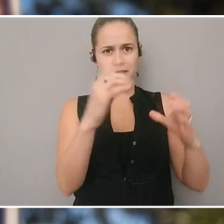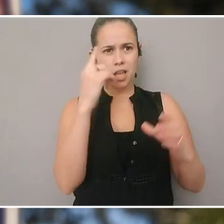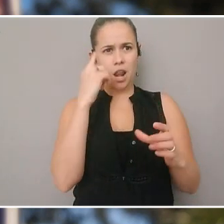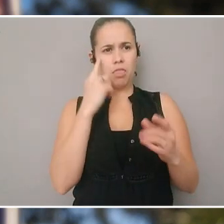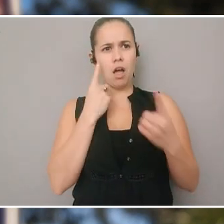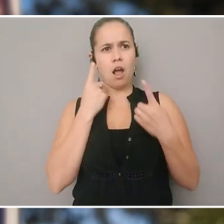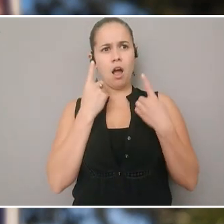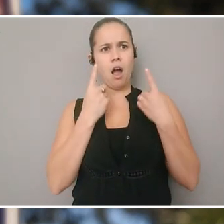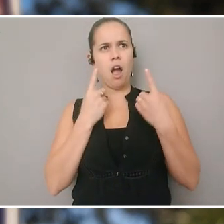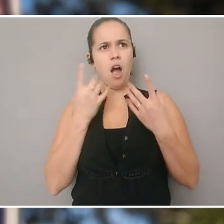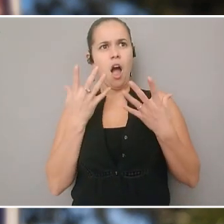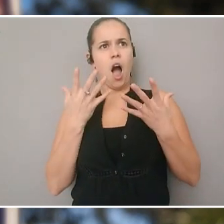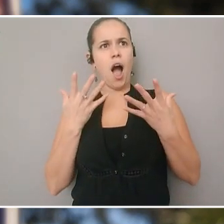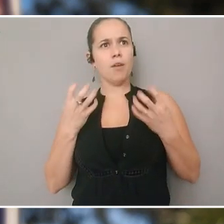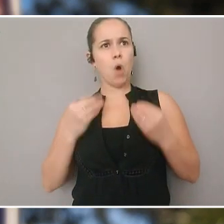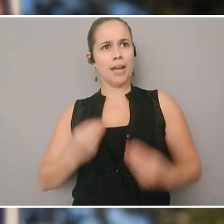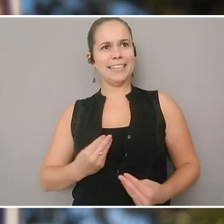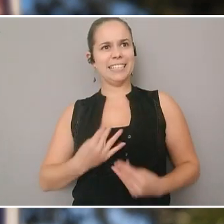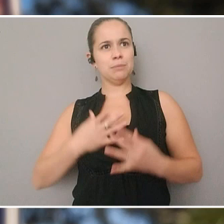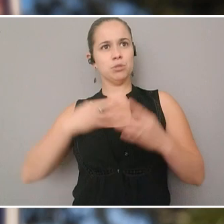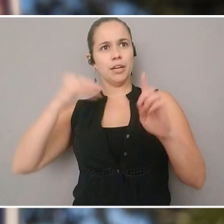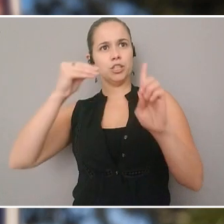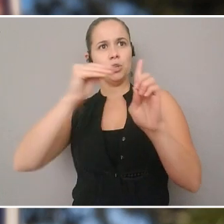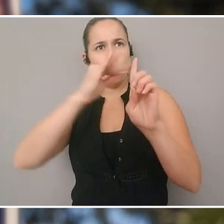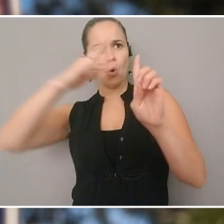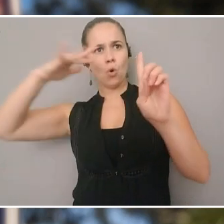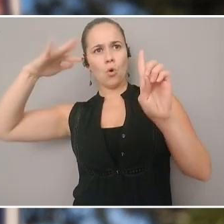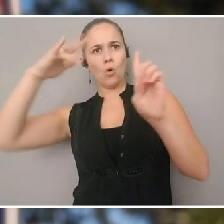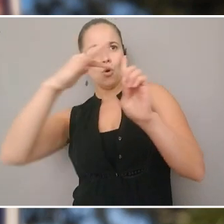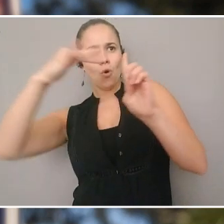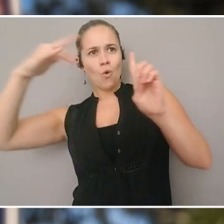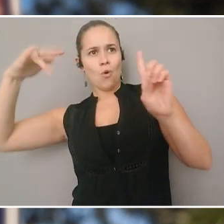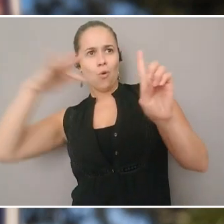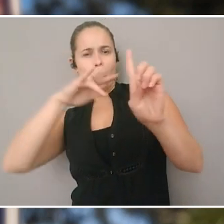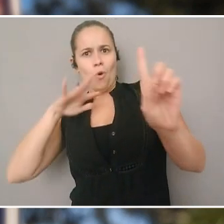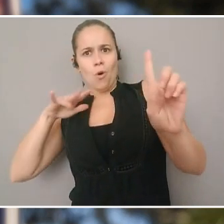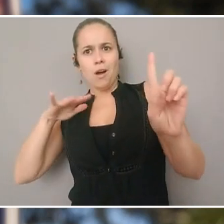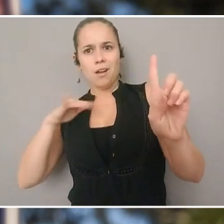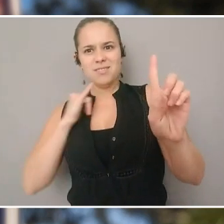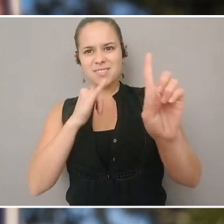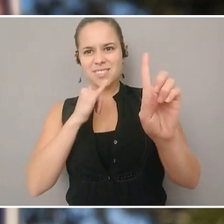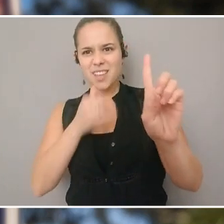inspiracion que irradiar desde mi